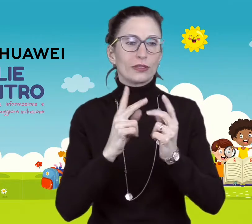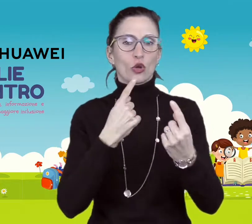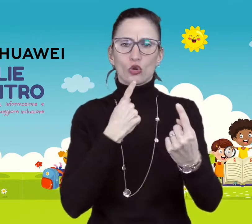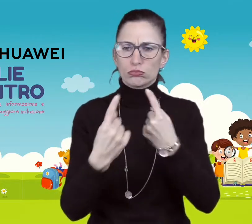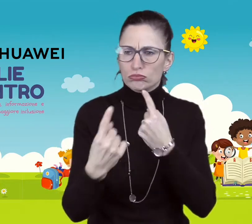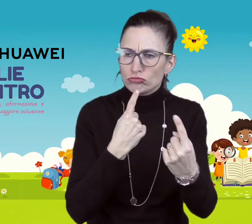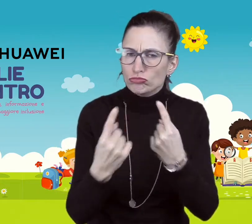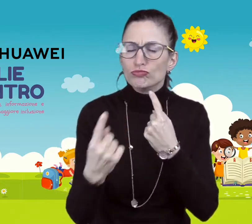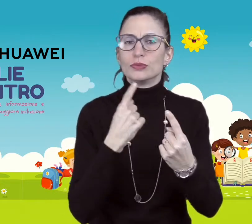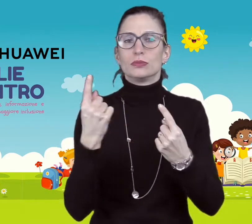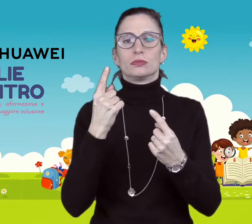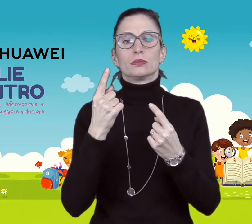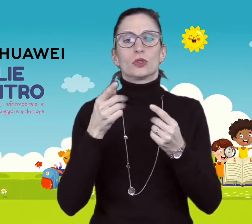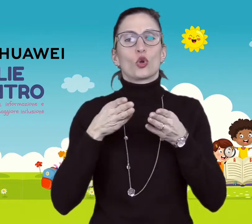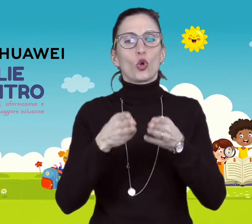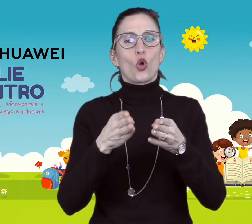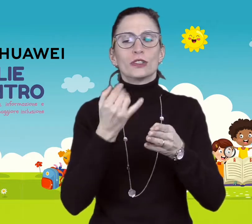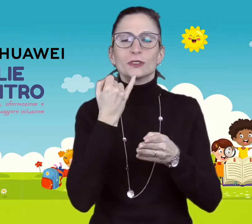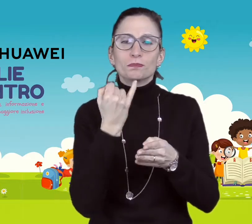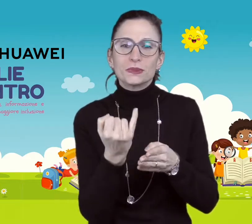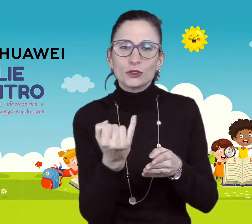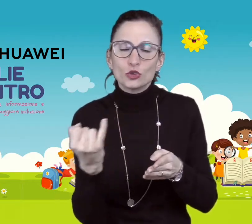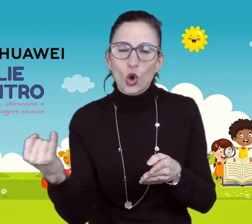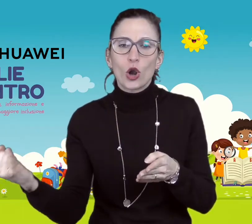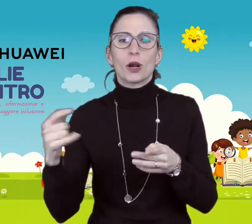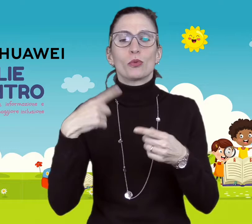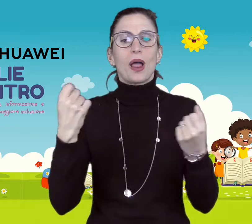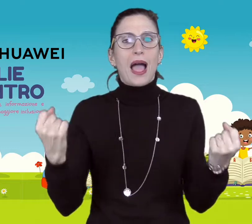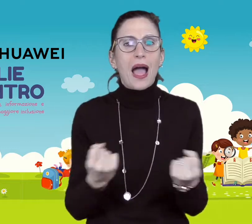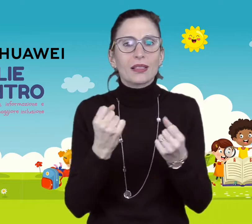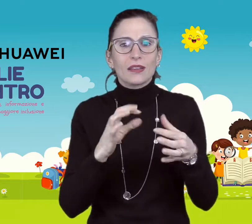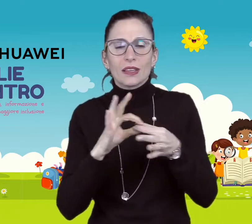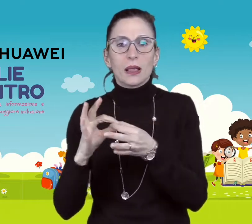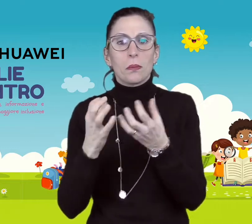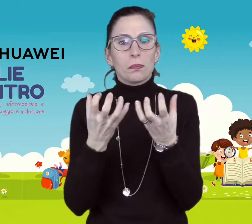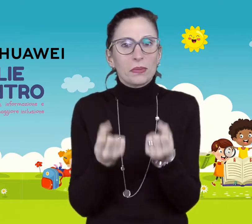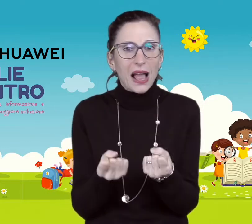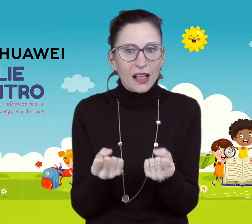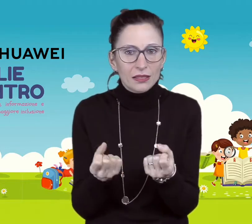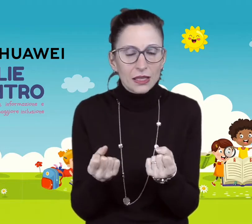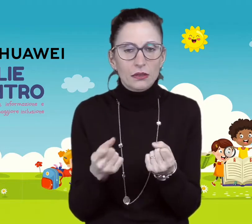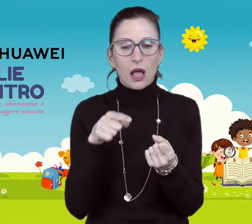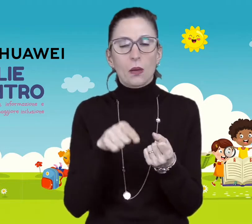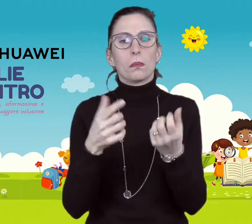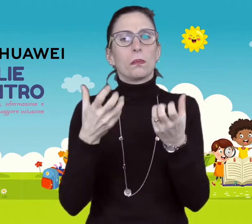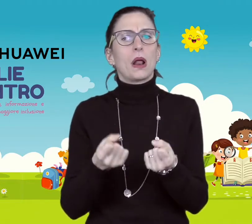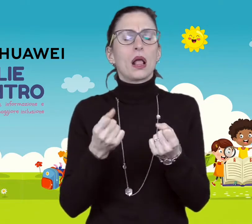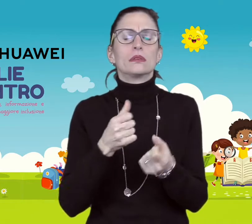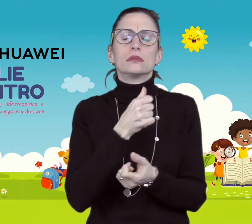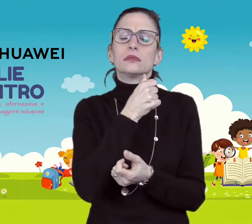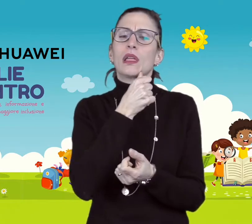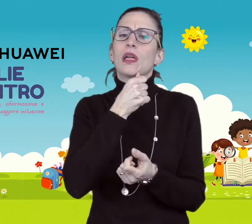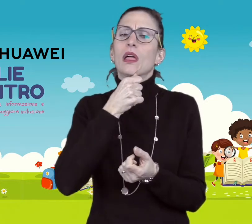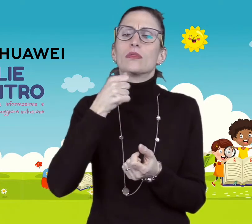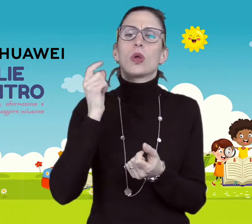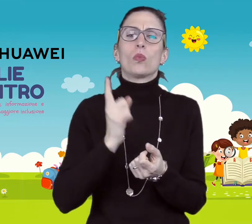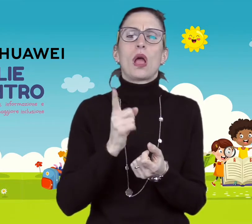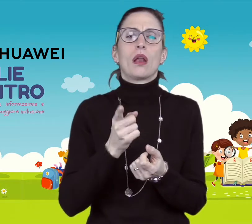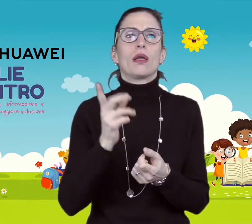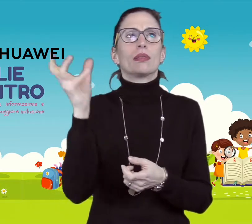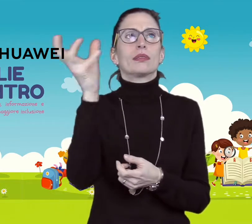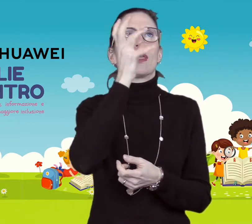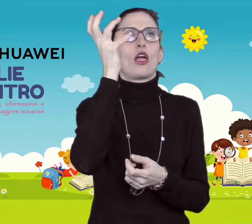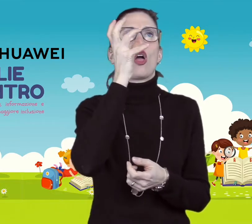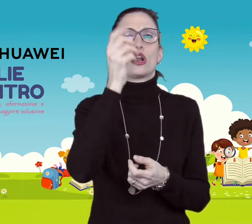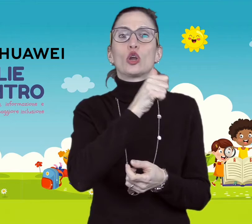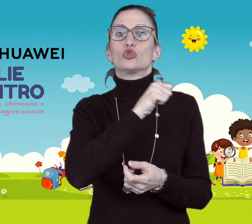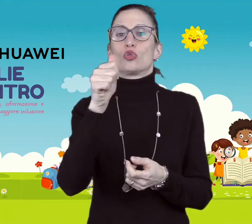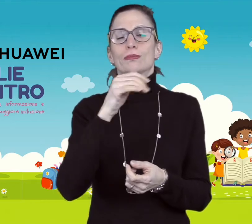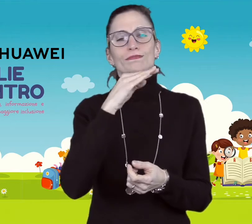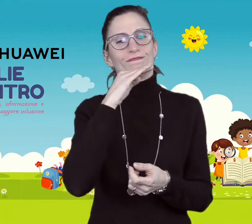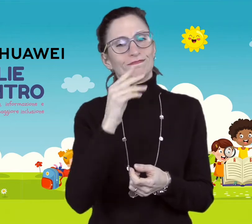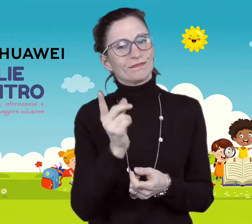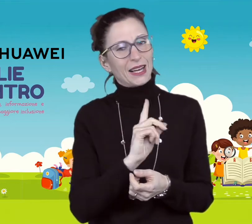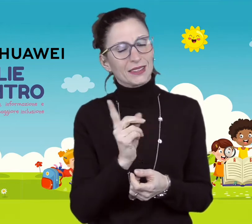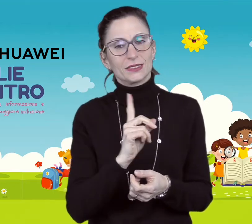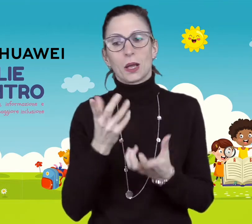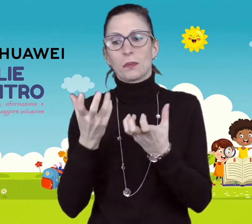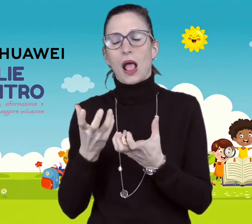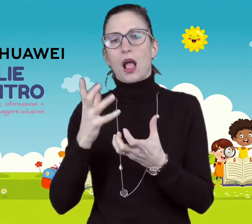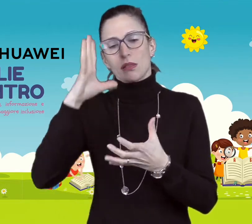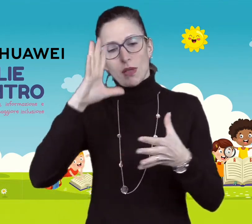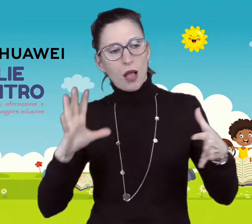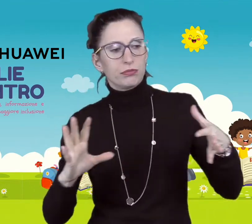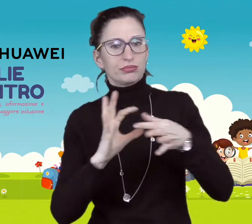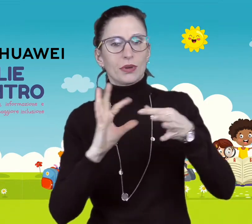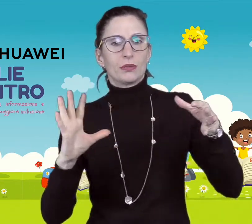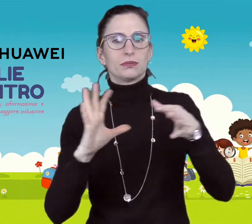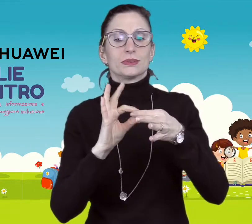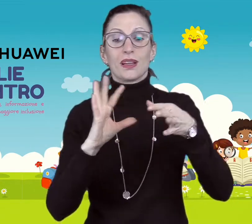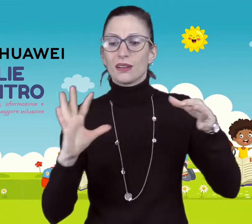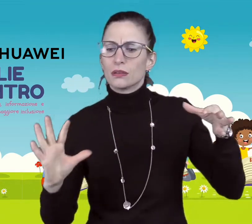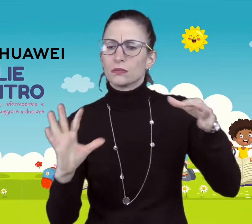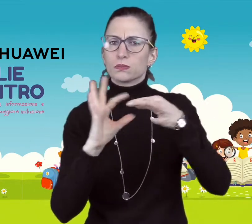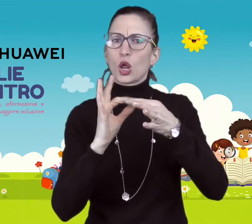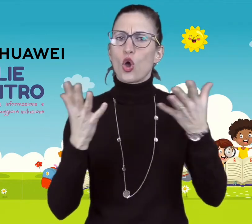piccoli corsi e attività pratiche, fondamentali per concretizzare la teoria